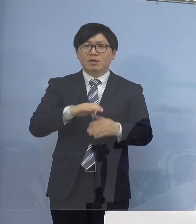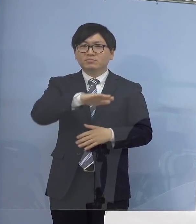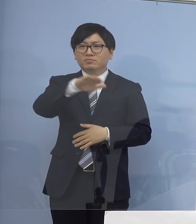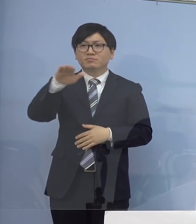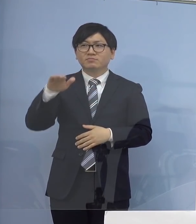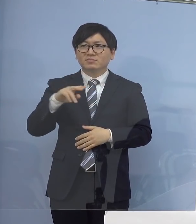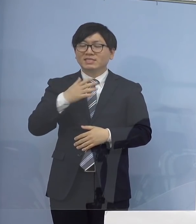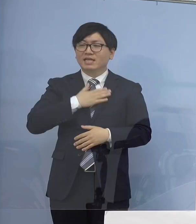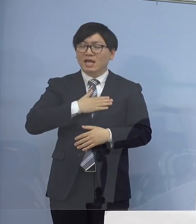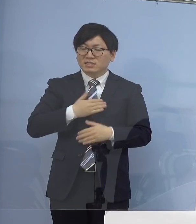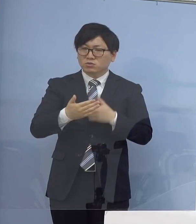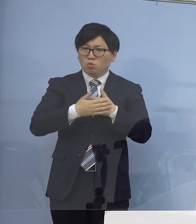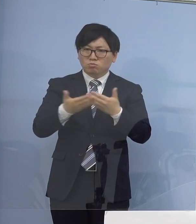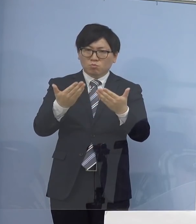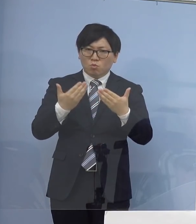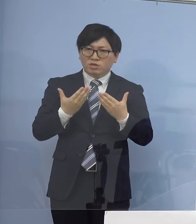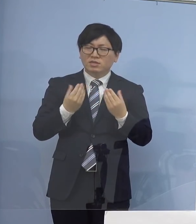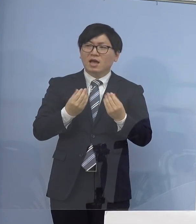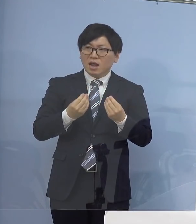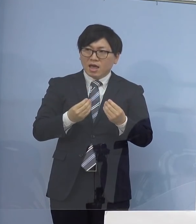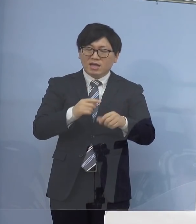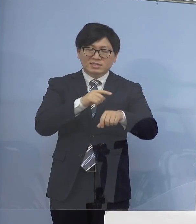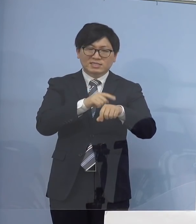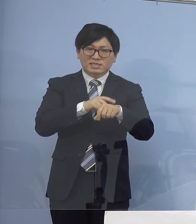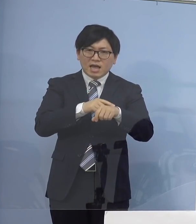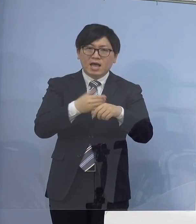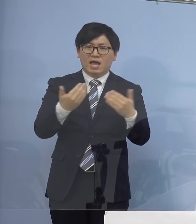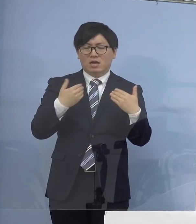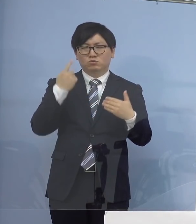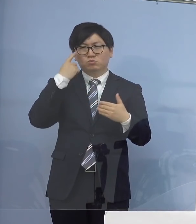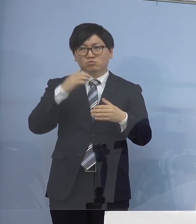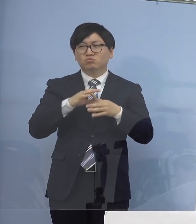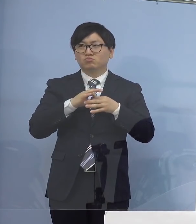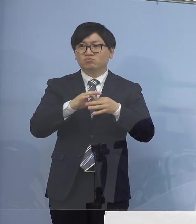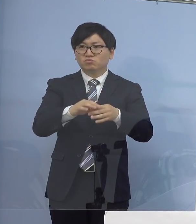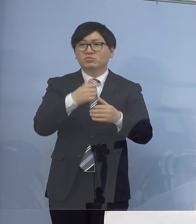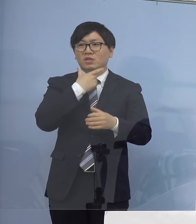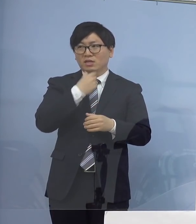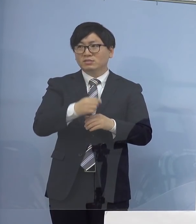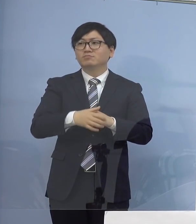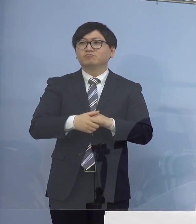こうしたことが出来上がってくるということですから やはり、トレンドをしっかりと踏まえて